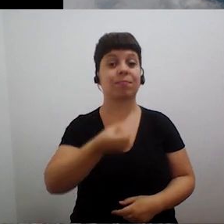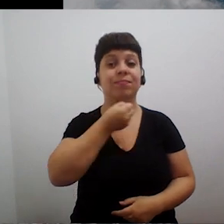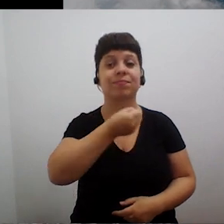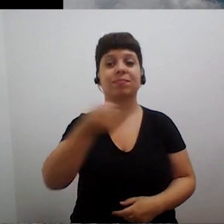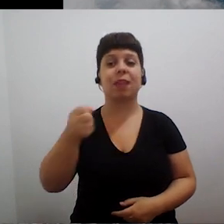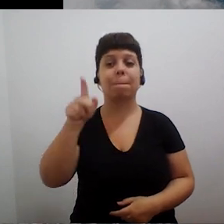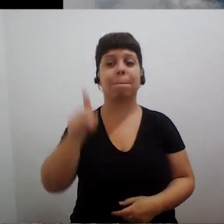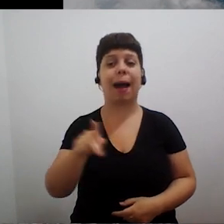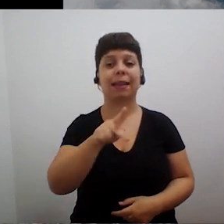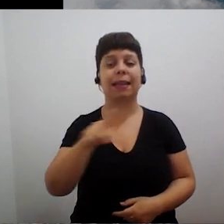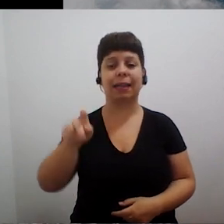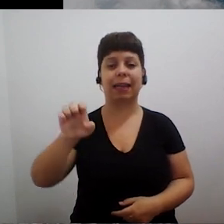Enquanto isso eu queria passar a palavra para o Padre Elias